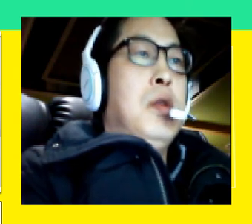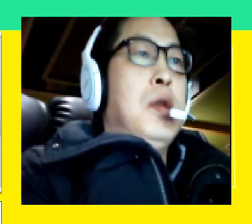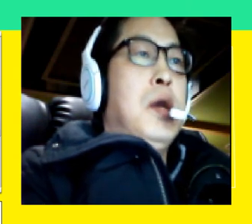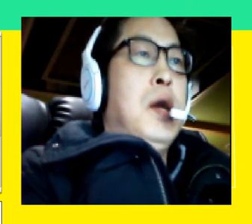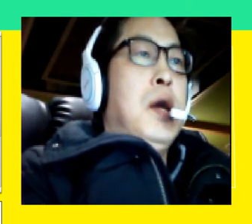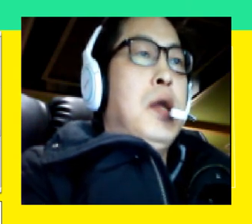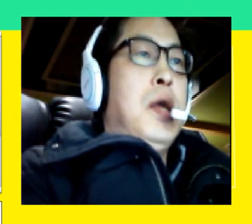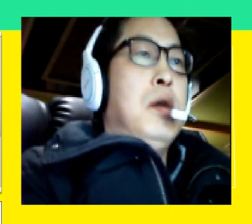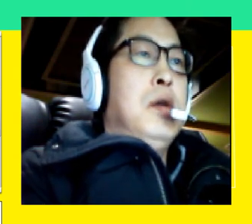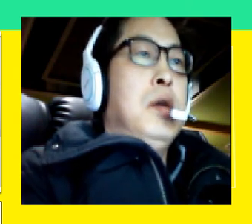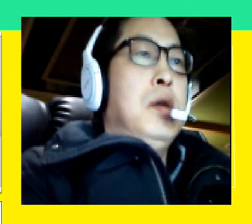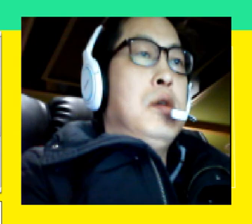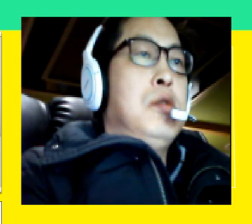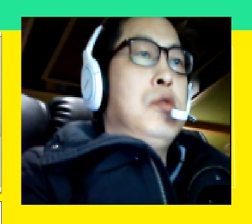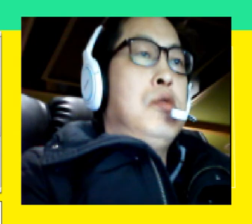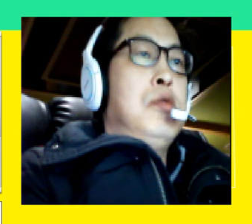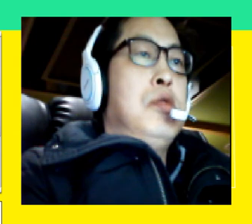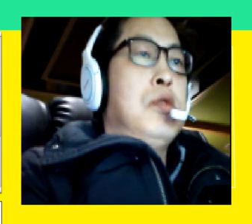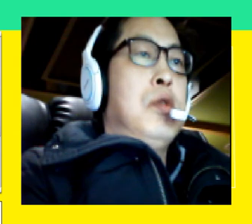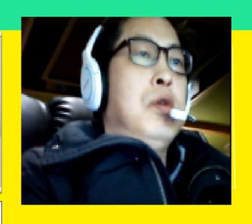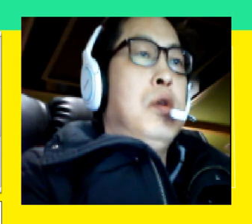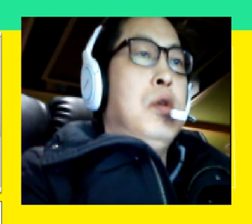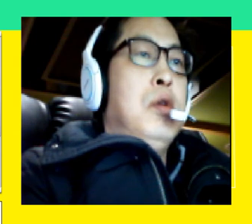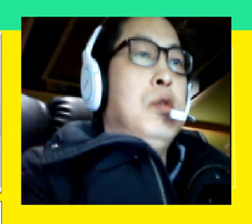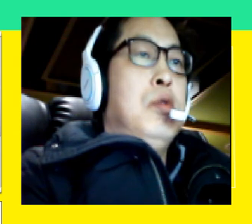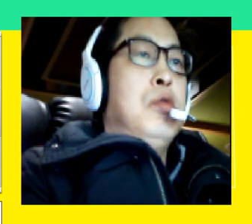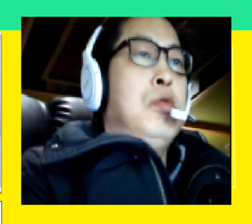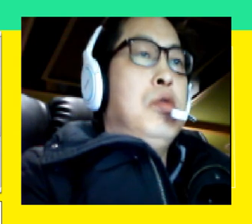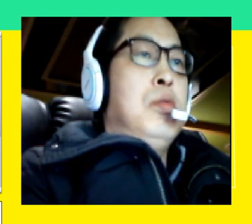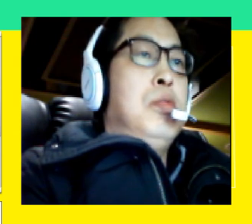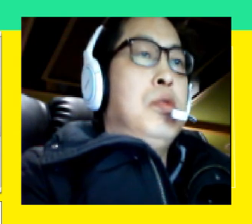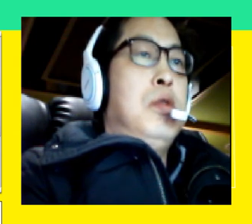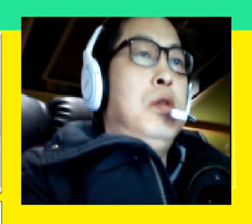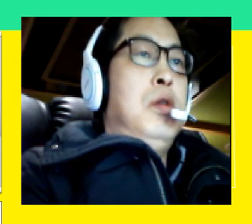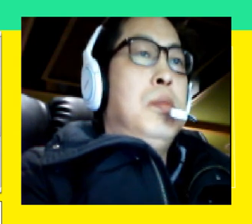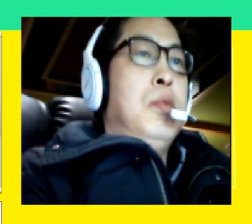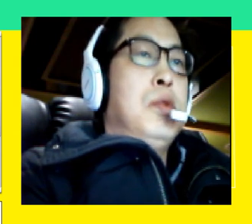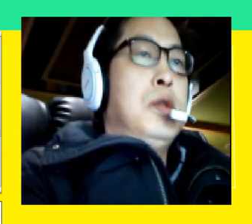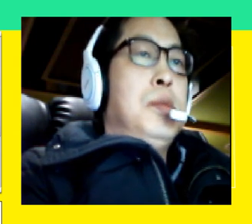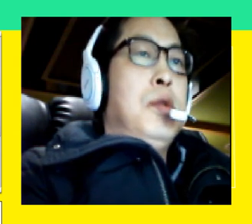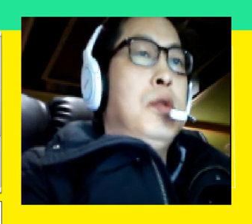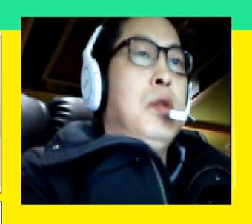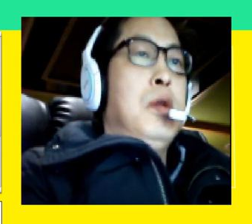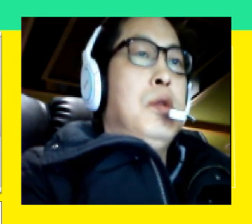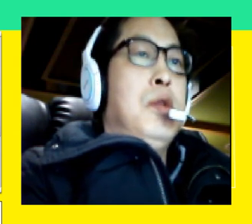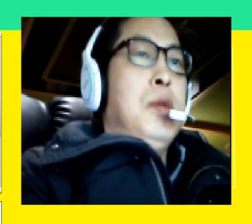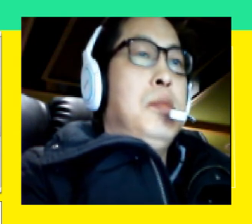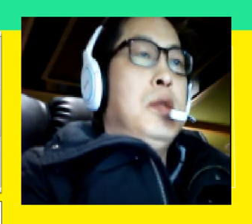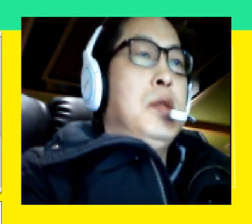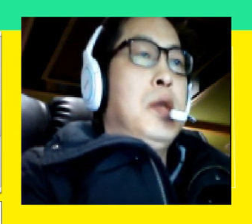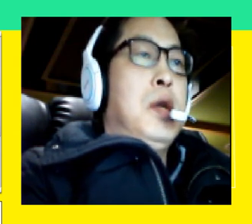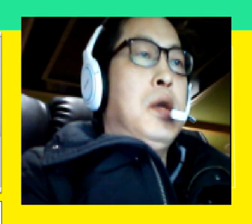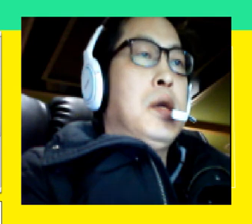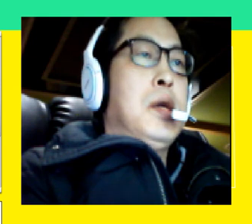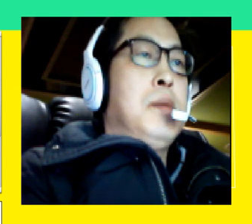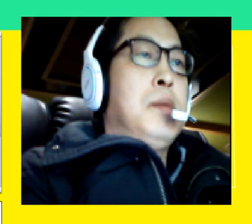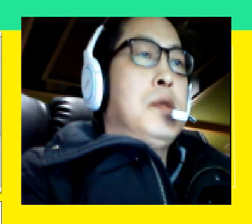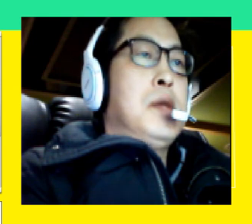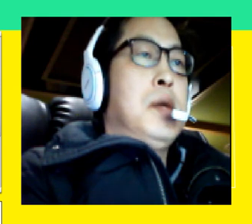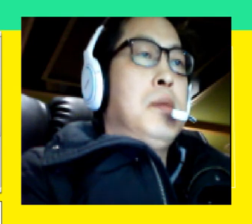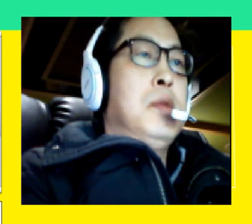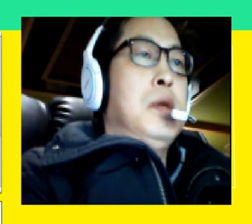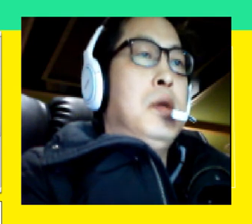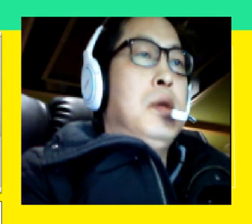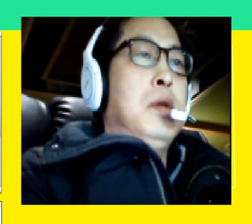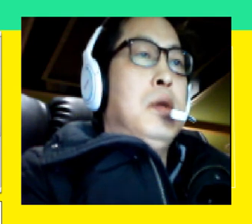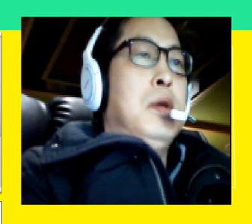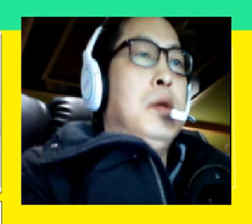[이 동영상은 네이버포스트 상에서 게시했기 때문에 이런 멘트가 ㅎ]